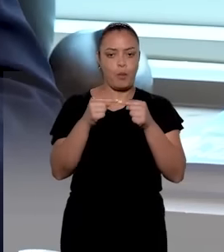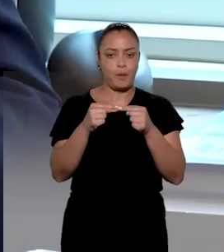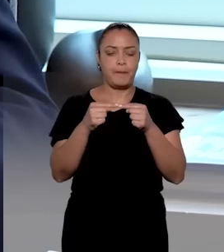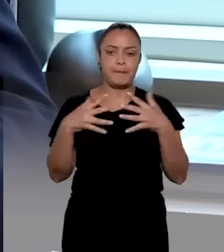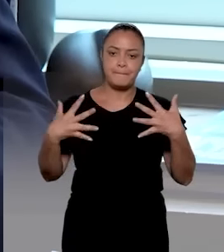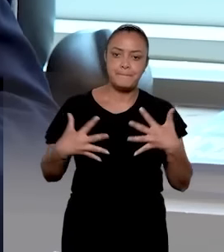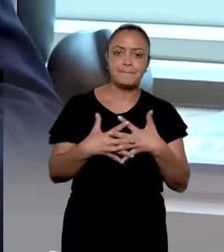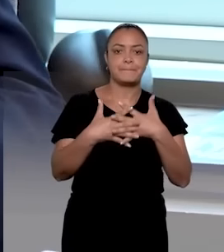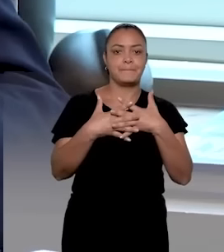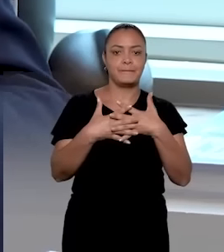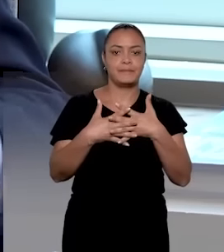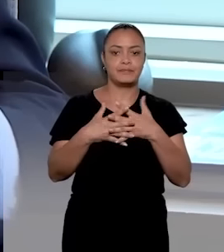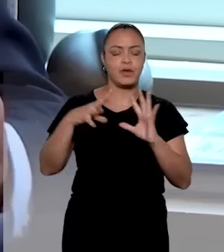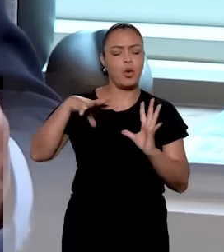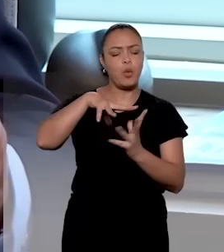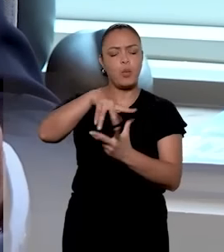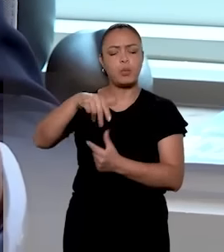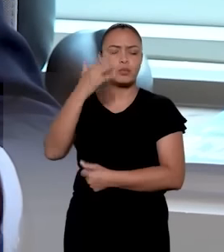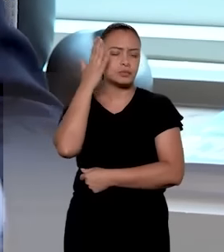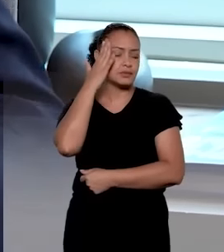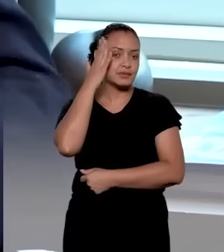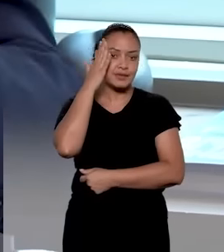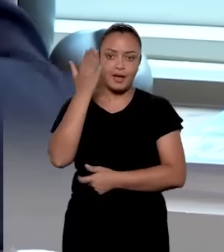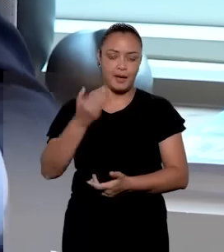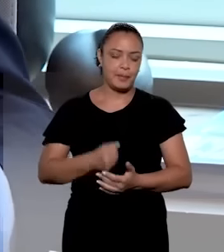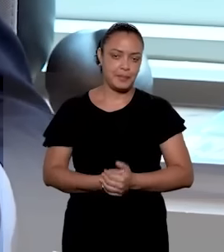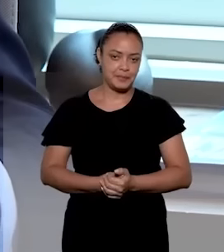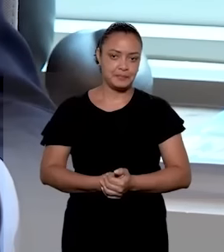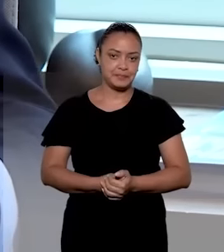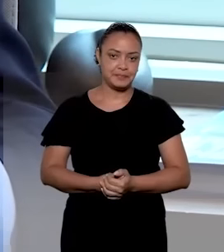sociedade brasileira e o mundo inteiro já compreendeu isso, o mundo sabe disso.